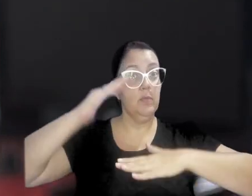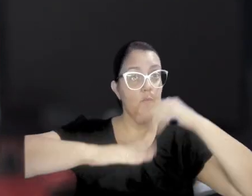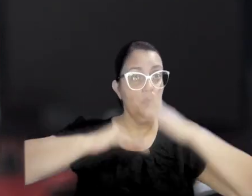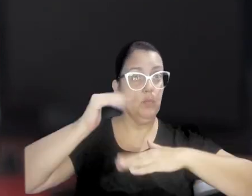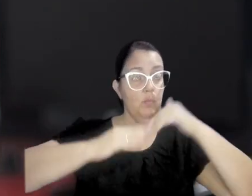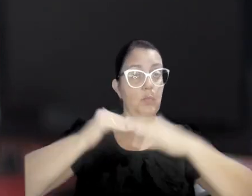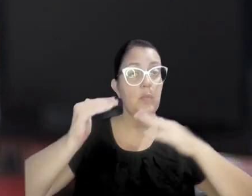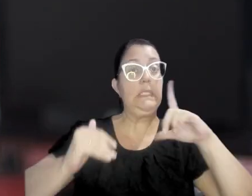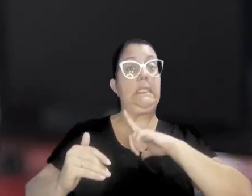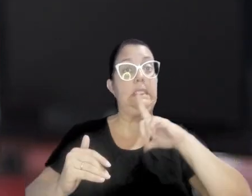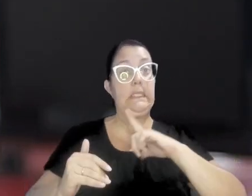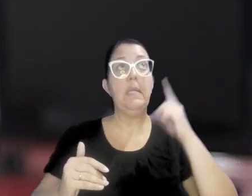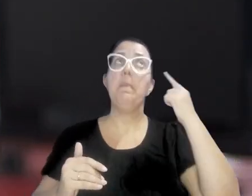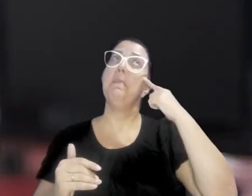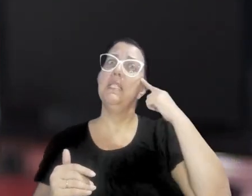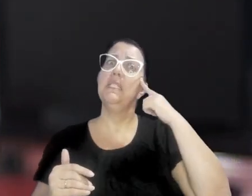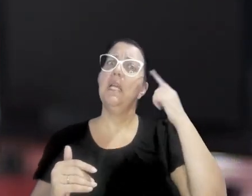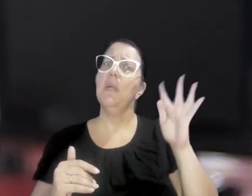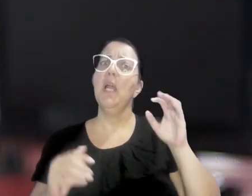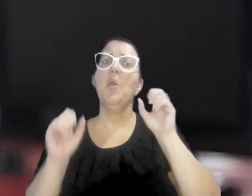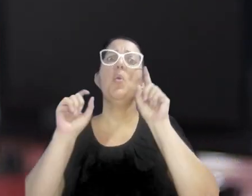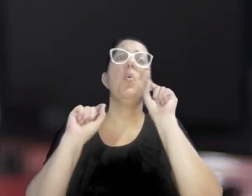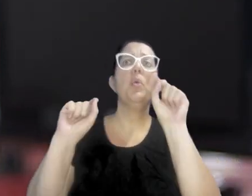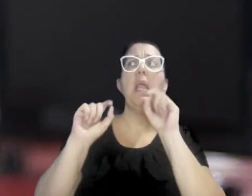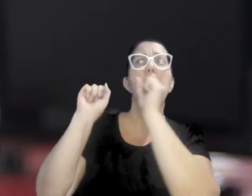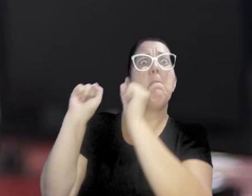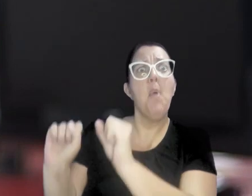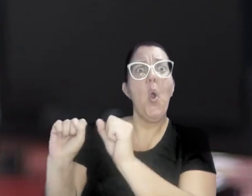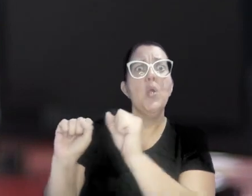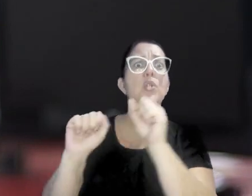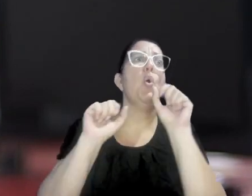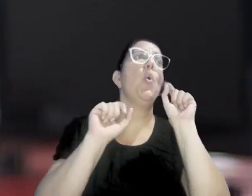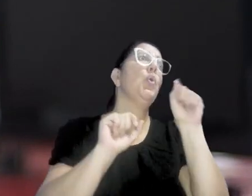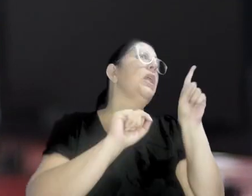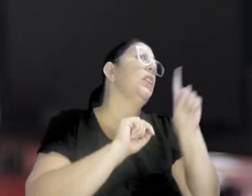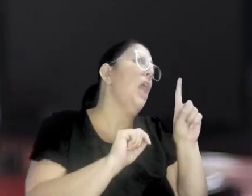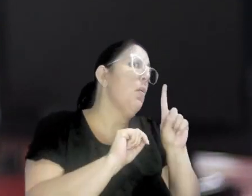que visa definir o que pode, o que não pode, quem usa, quem não usa...